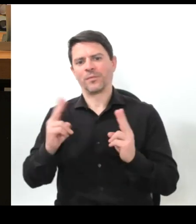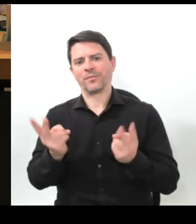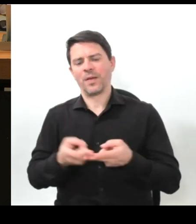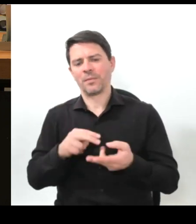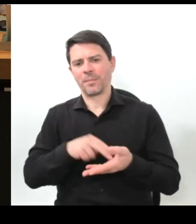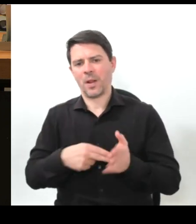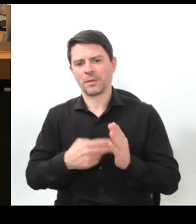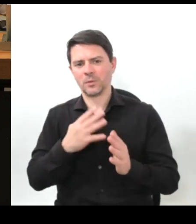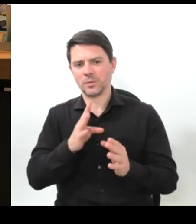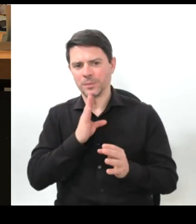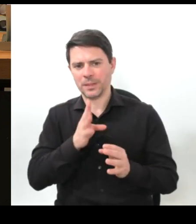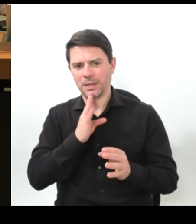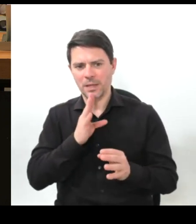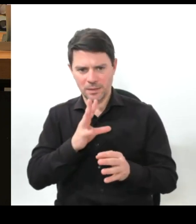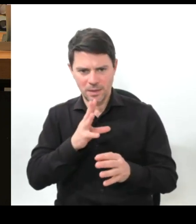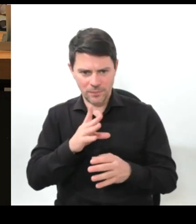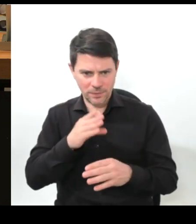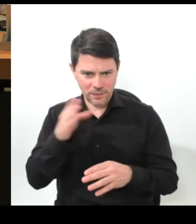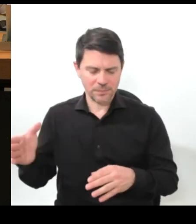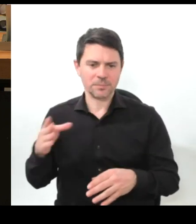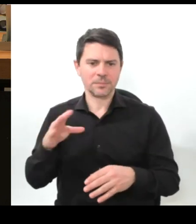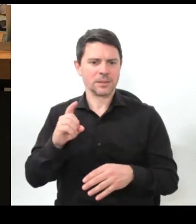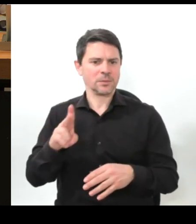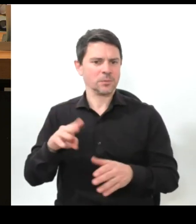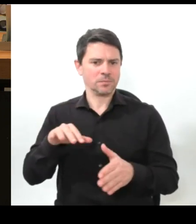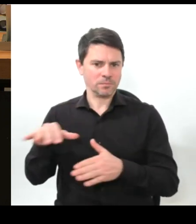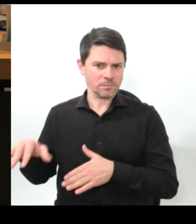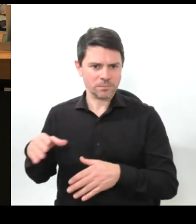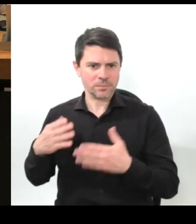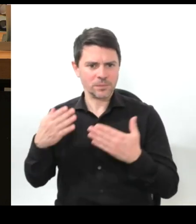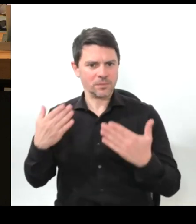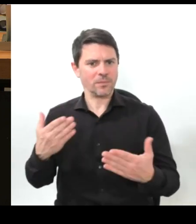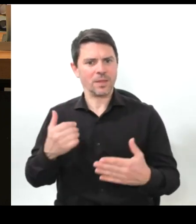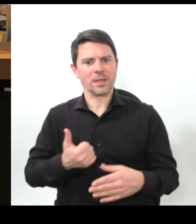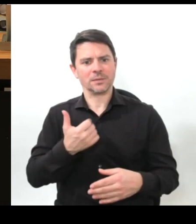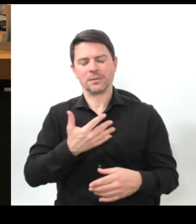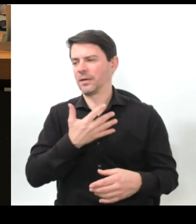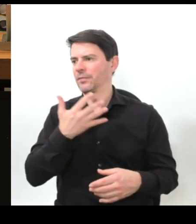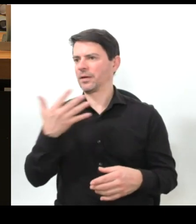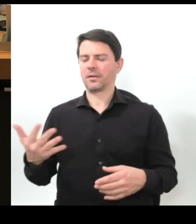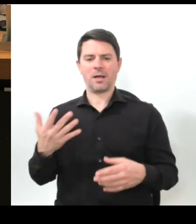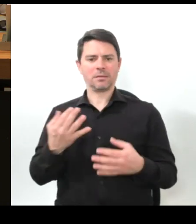Antrag auf den Weg bringen, indem man sagt: Wir müssen die Potenziale besser nutzen.